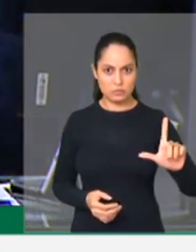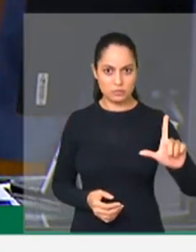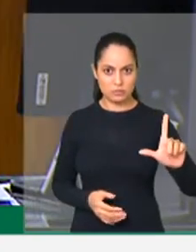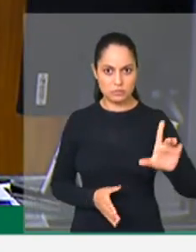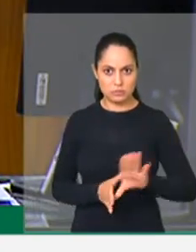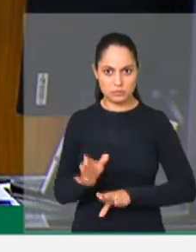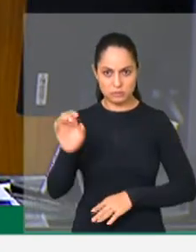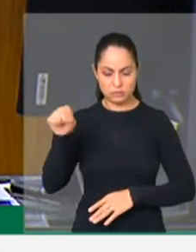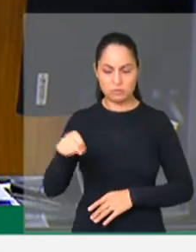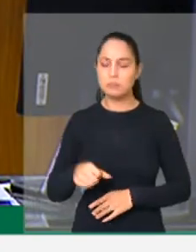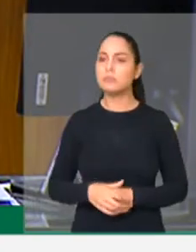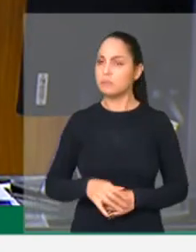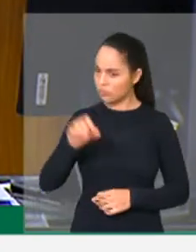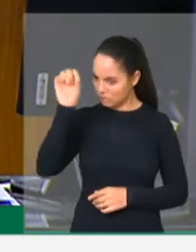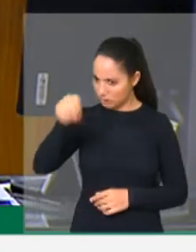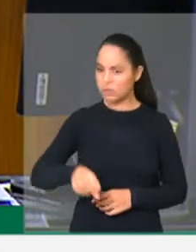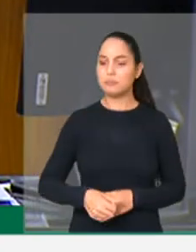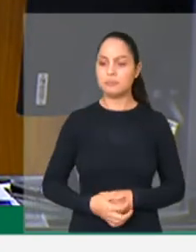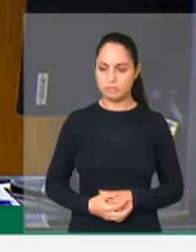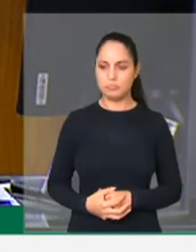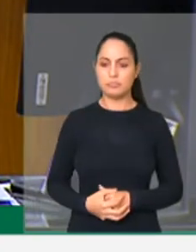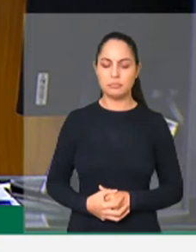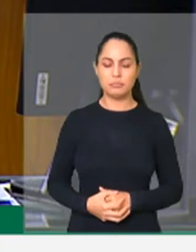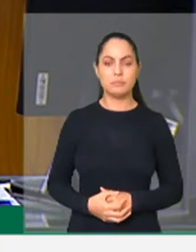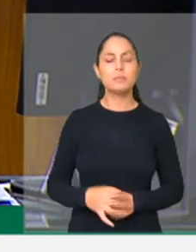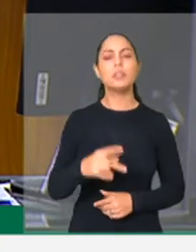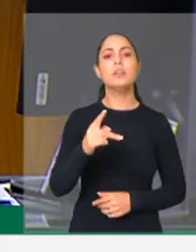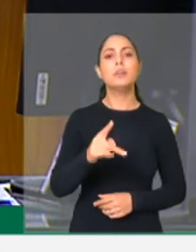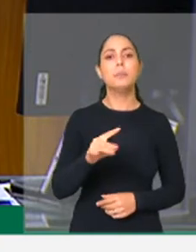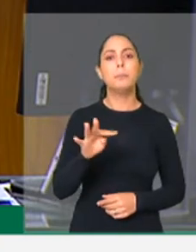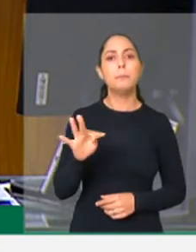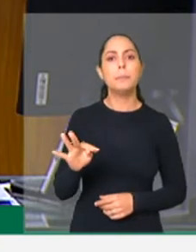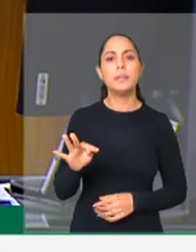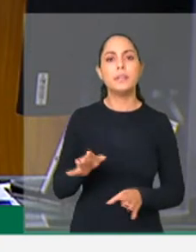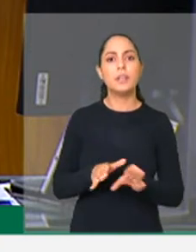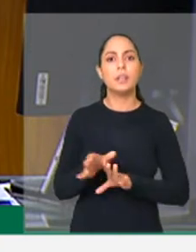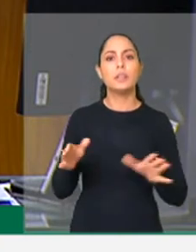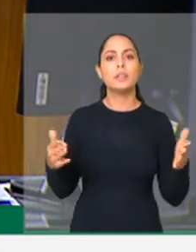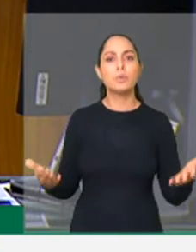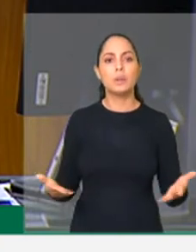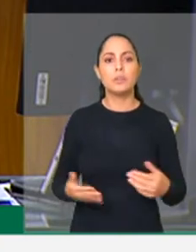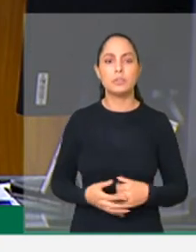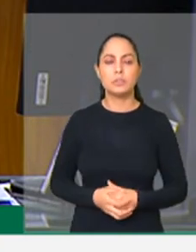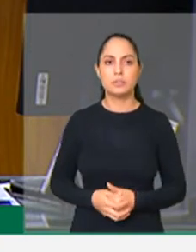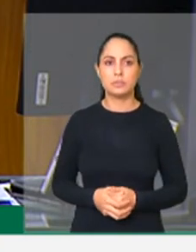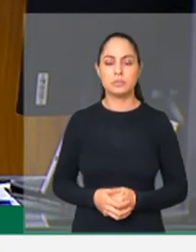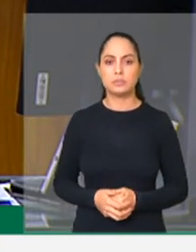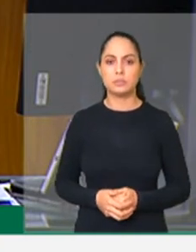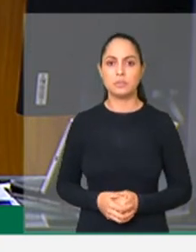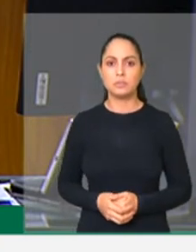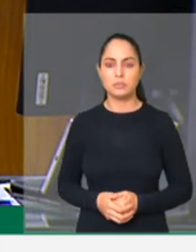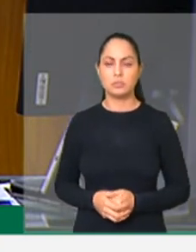ORIENTA? PL? PP? PSD? -- [DEPUTADA]: SIM, SENHOR PRESIDENTE. -- [PRESIDENTE]: PP SIM, PSD SIM, MDB? -- [DEPUTADO]: PSB SIM,